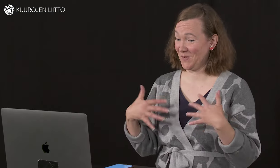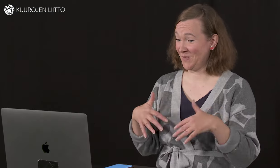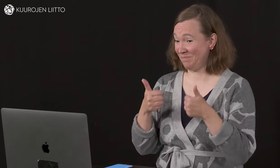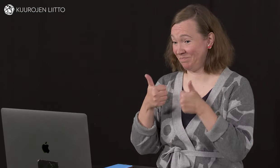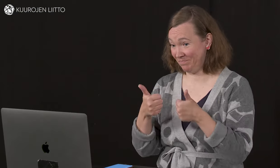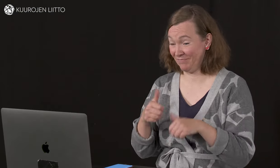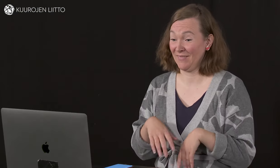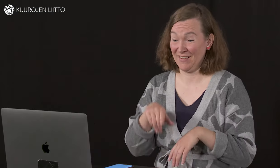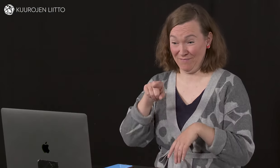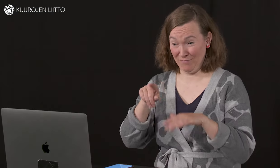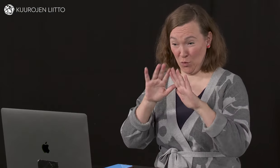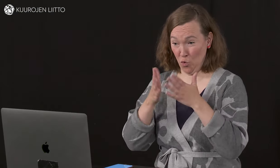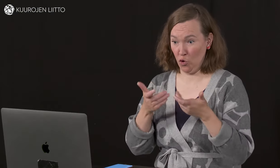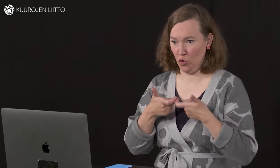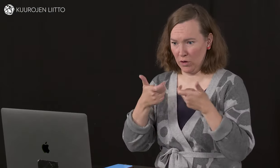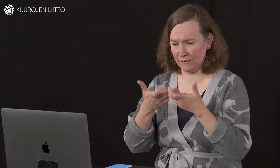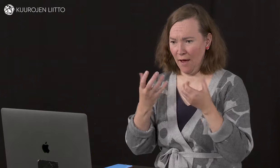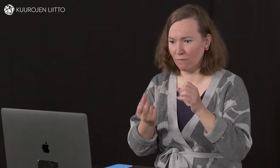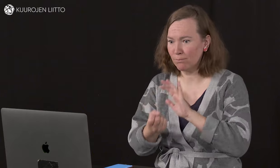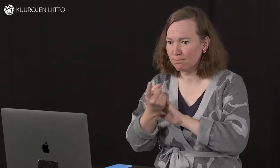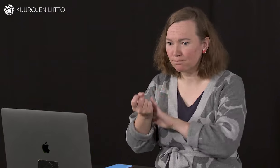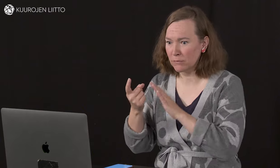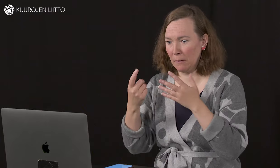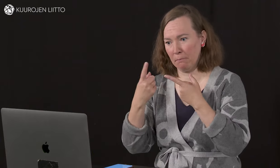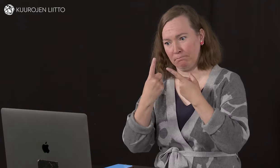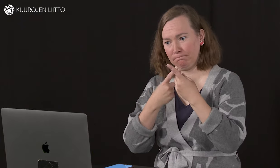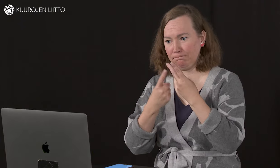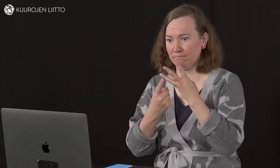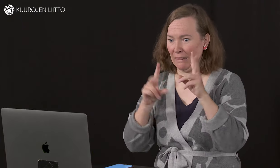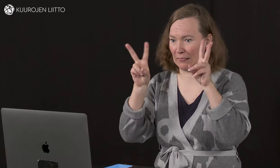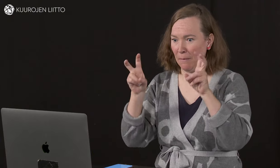Kuulostaapa hienolta! Kongressin aikana esiin nousi joitakin teemoja,